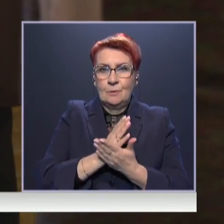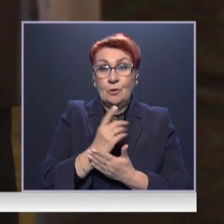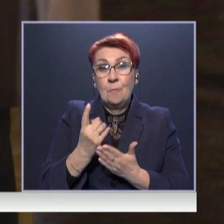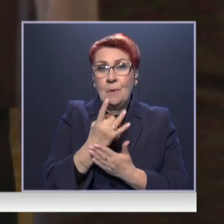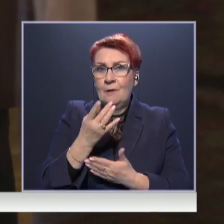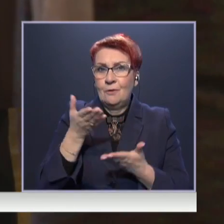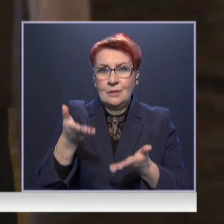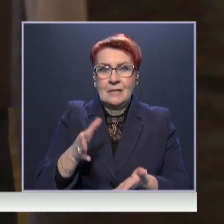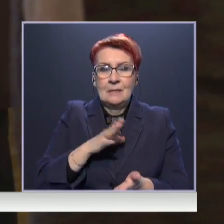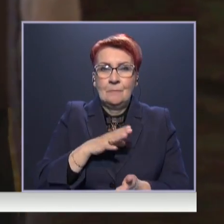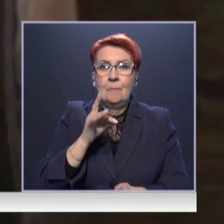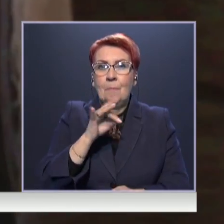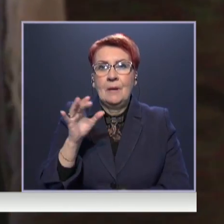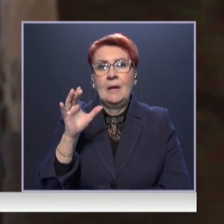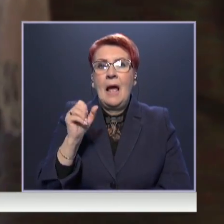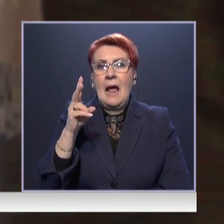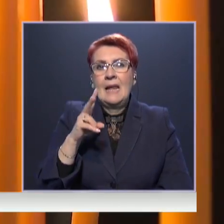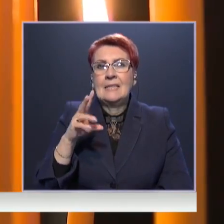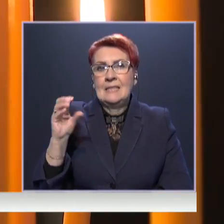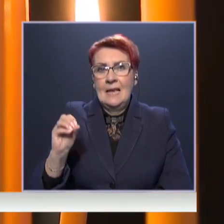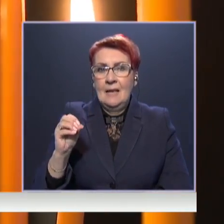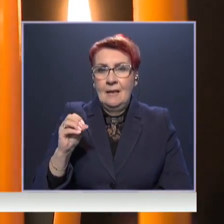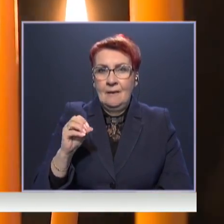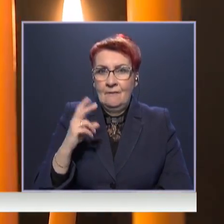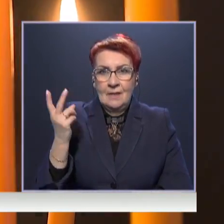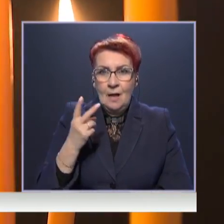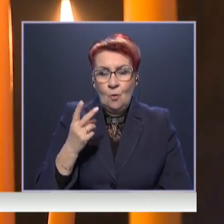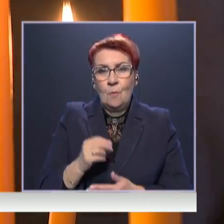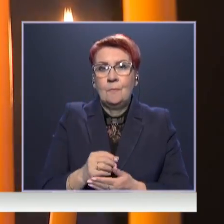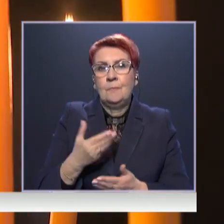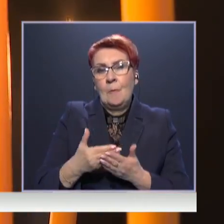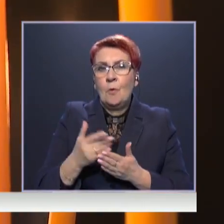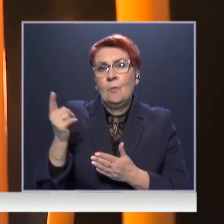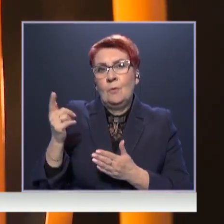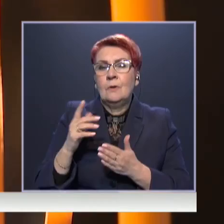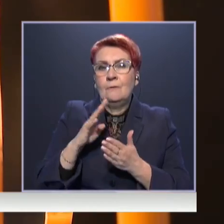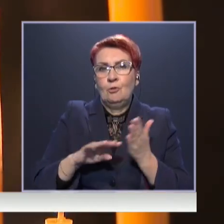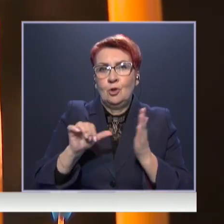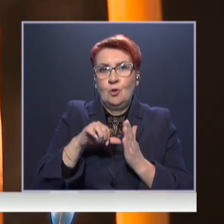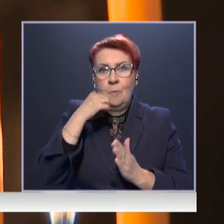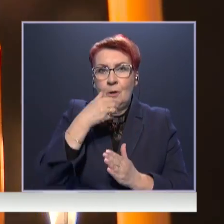был при Алексее втором по моему где-то в 96 году тут действующему монастыря не было ещё словно очень